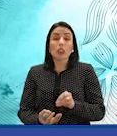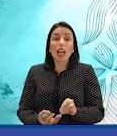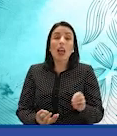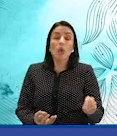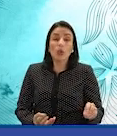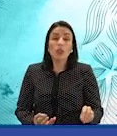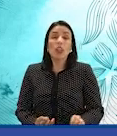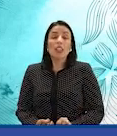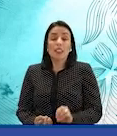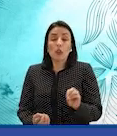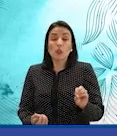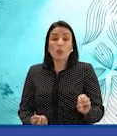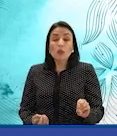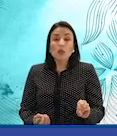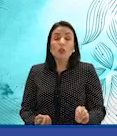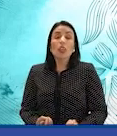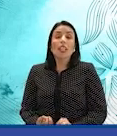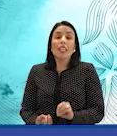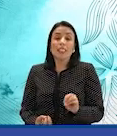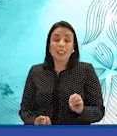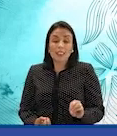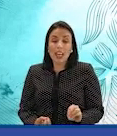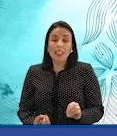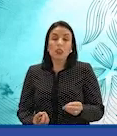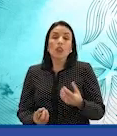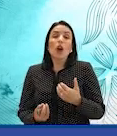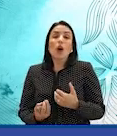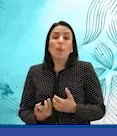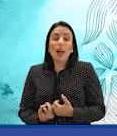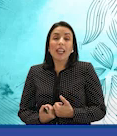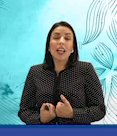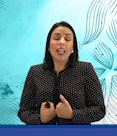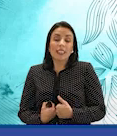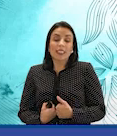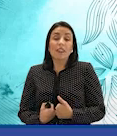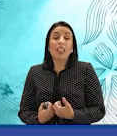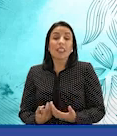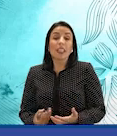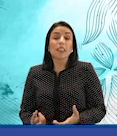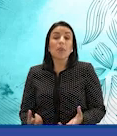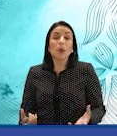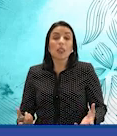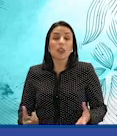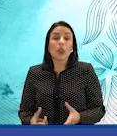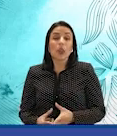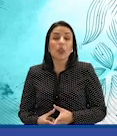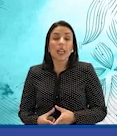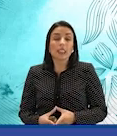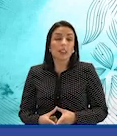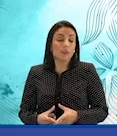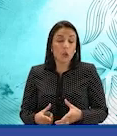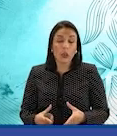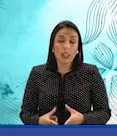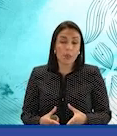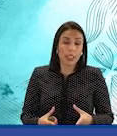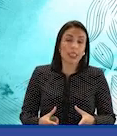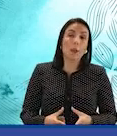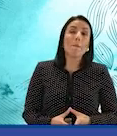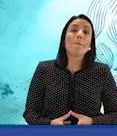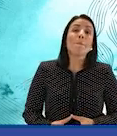cada uno de los puntos necesarios para realizar esa aprobación fluidamente.